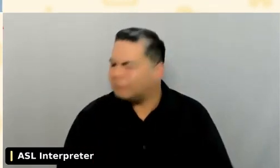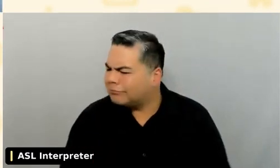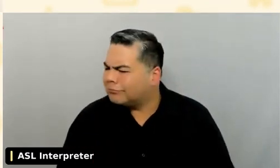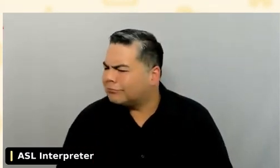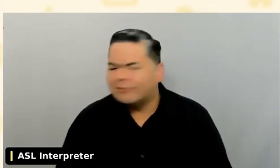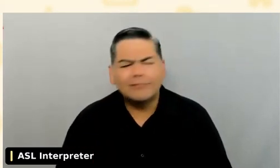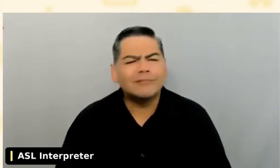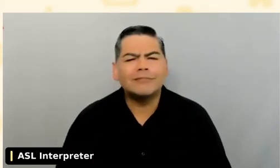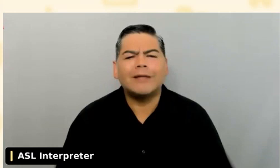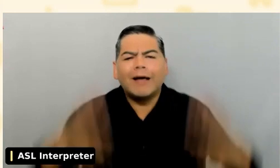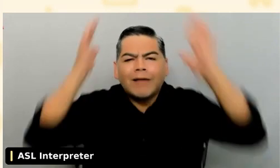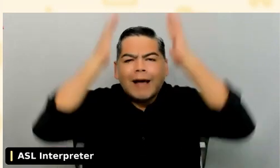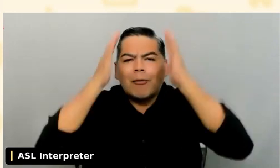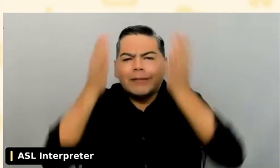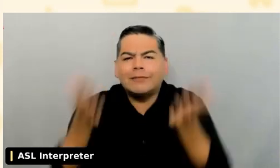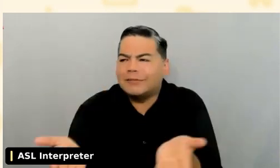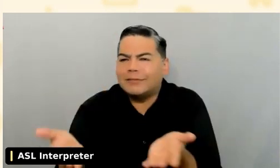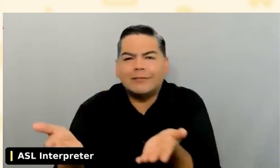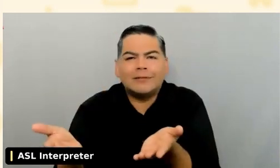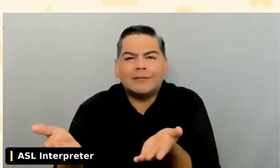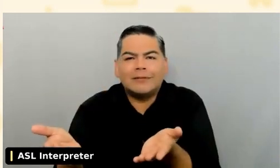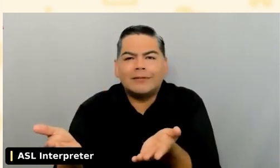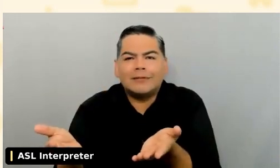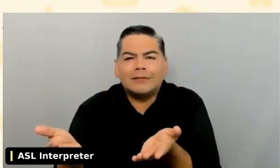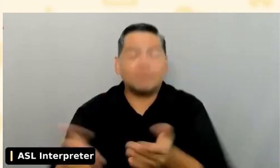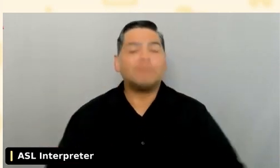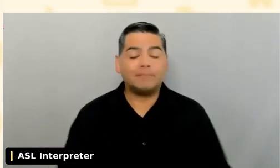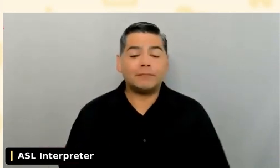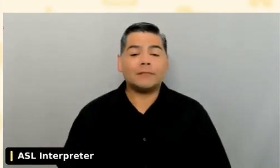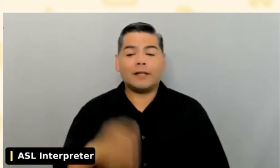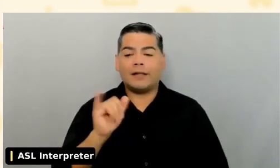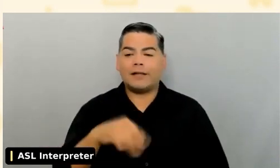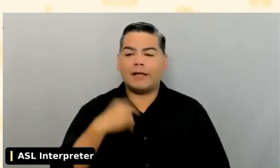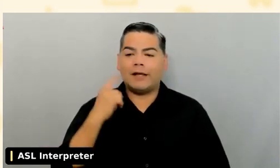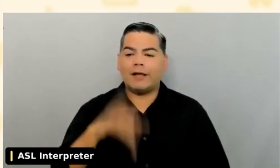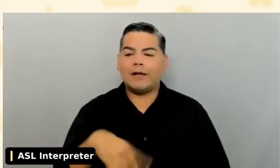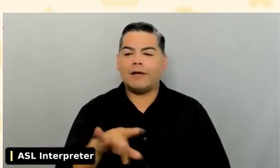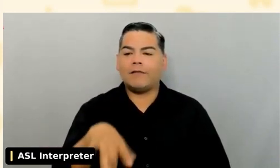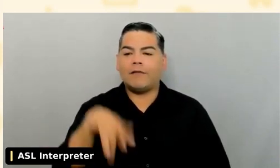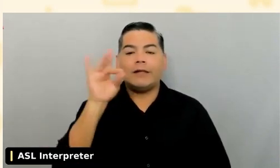¿Qué? Y encuentro que cuando se trata de IA,